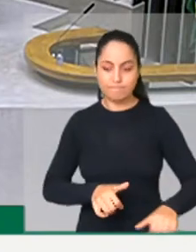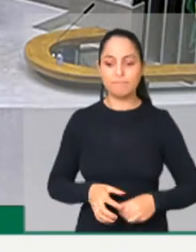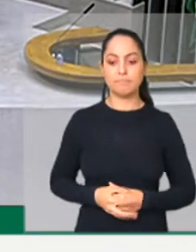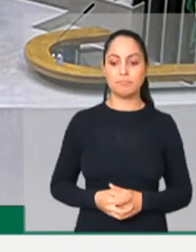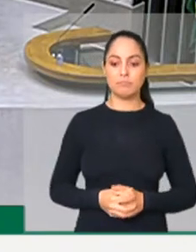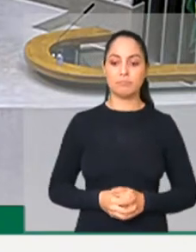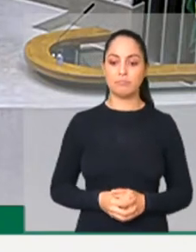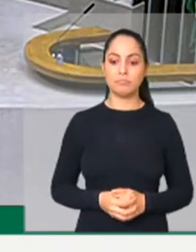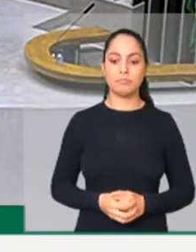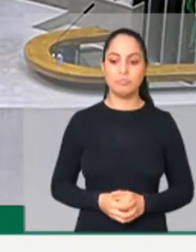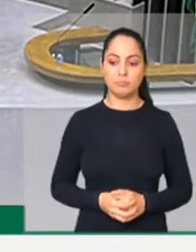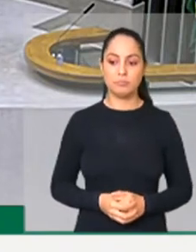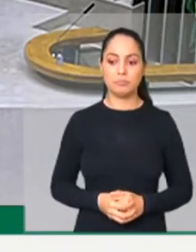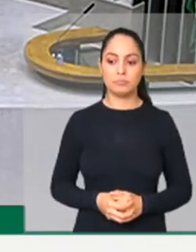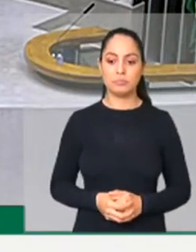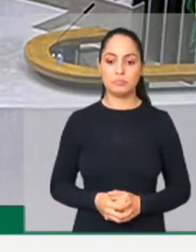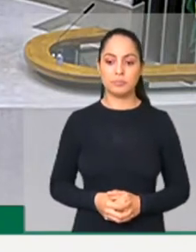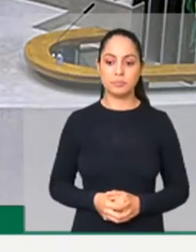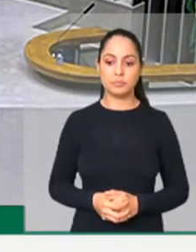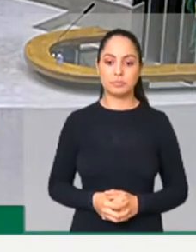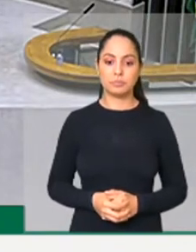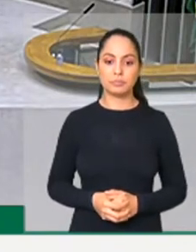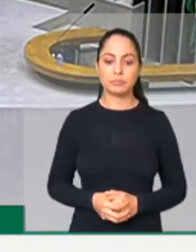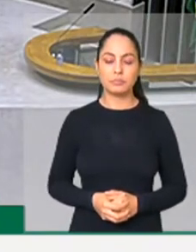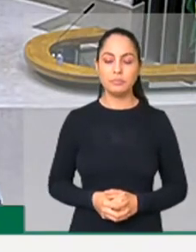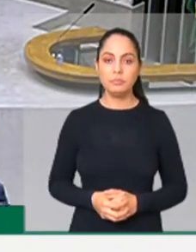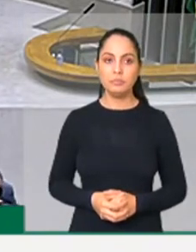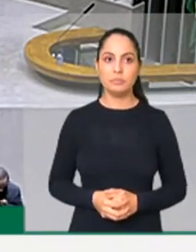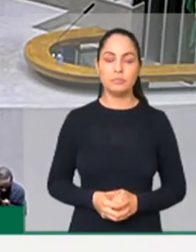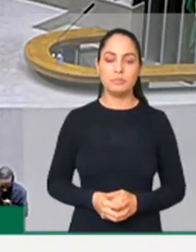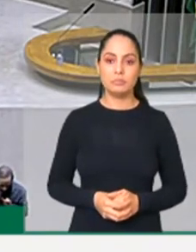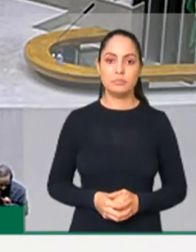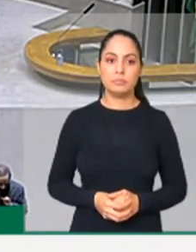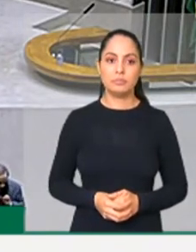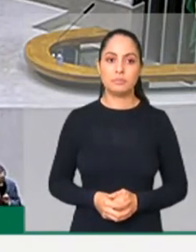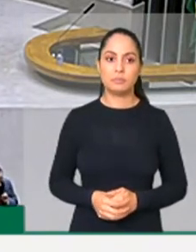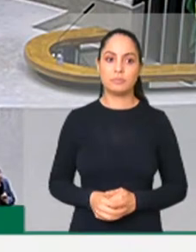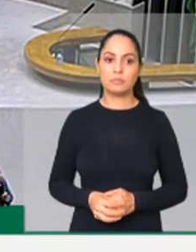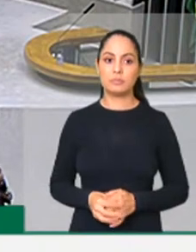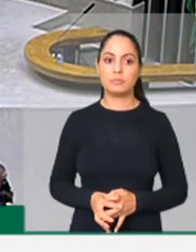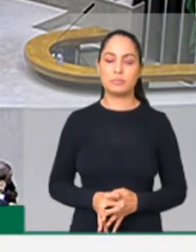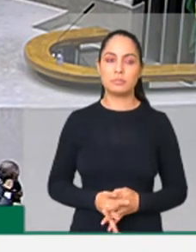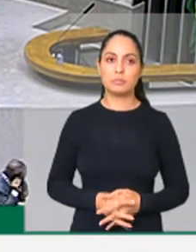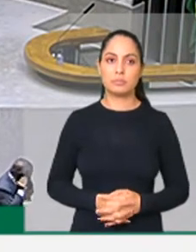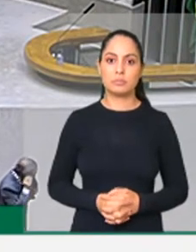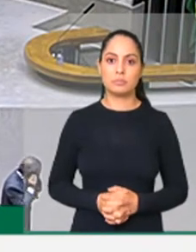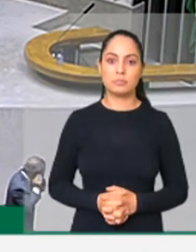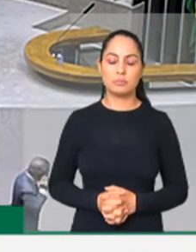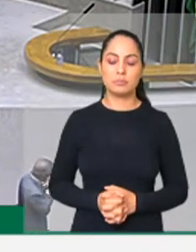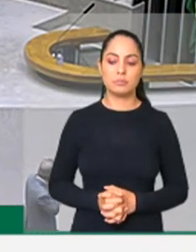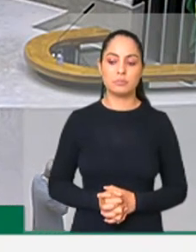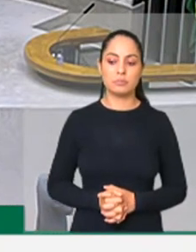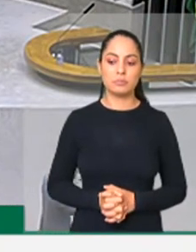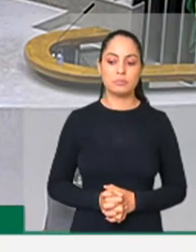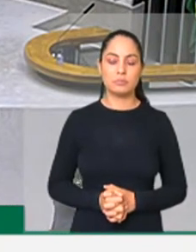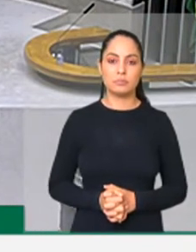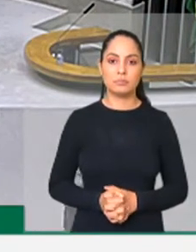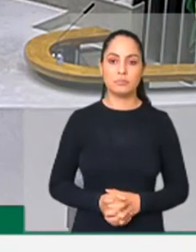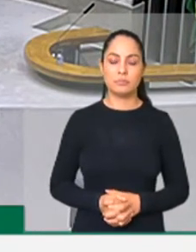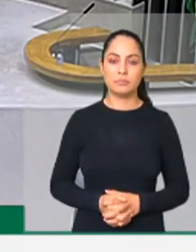DESENVOLVIMENTO DO NORDESTE, DO NORTE, A MP 1017 QUE TRATA DA QUITAÇÃO E RENEGOCIAÇÃO